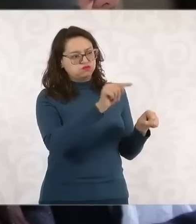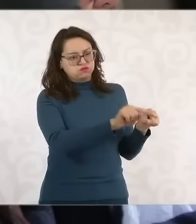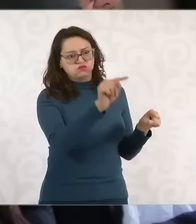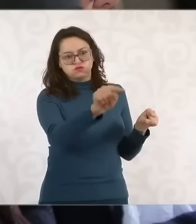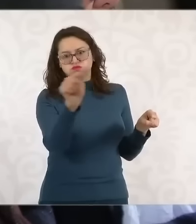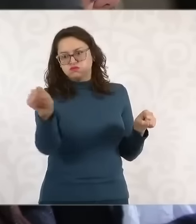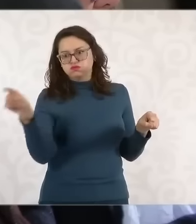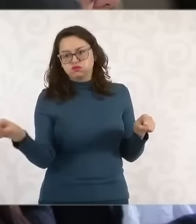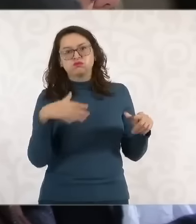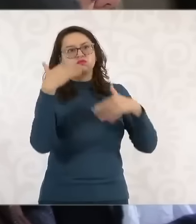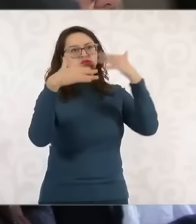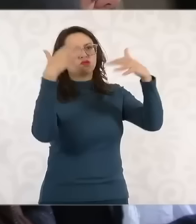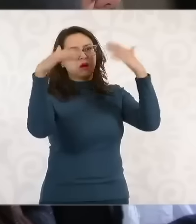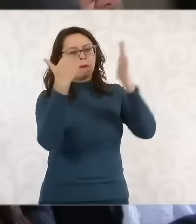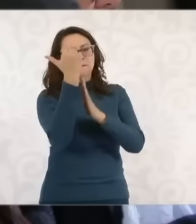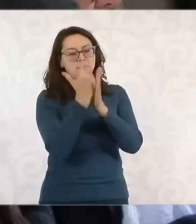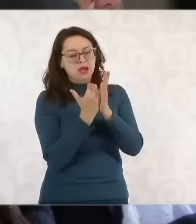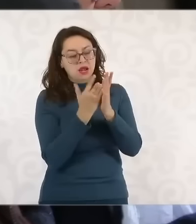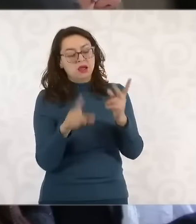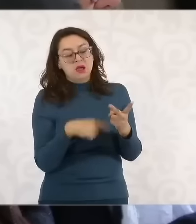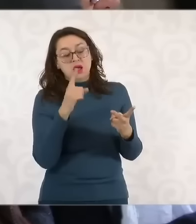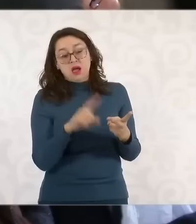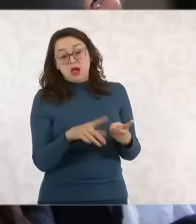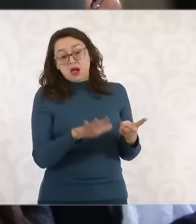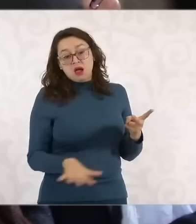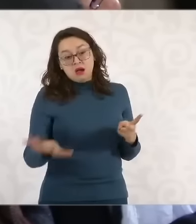población en donde se instalan. Por ejemplo, hablan de una planta en Veracruz, en elmo de